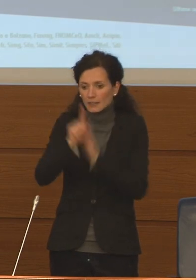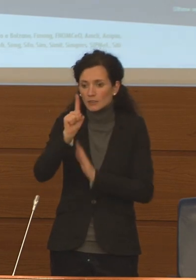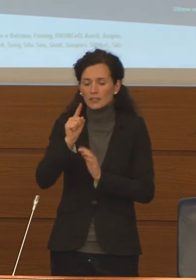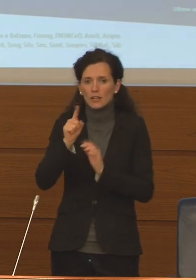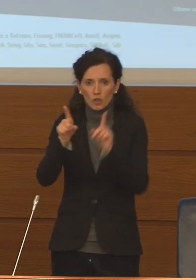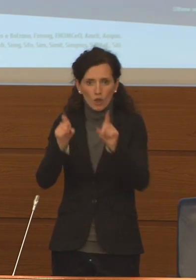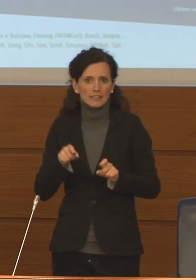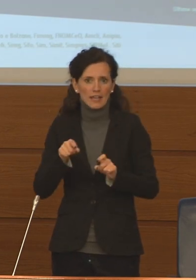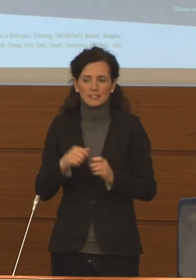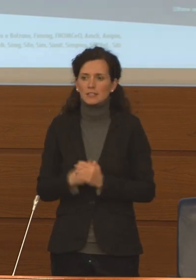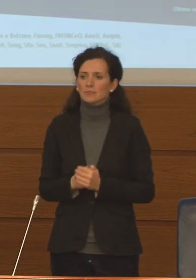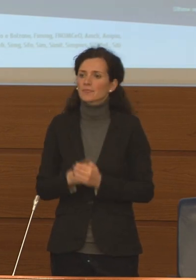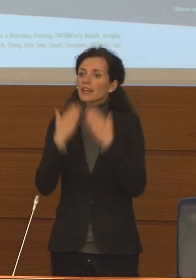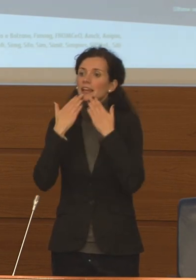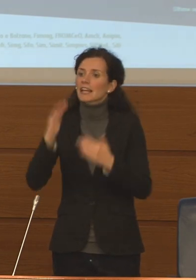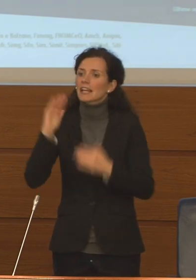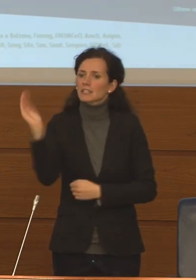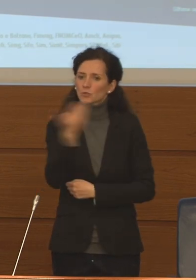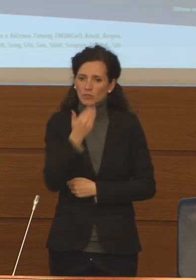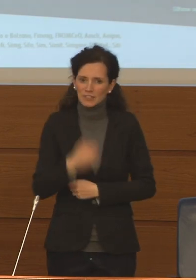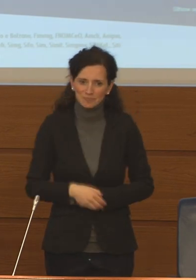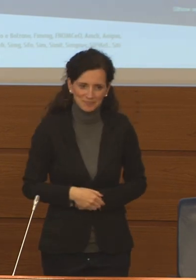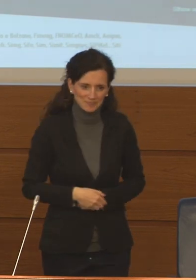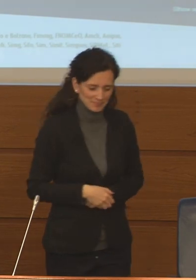Grazie a tutti.